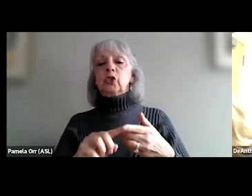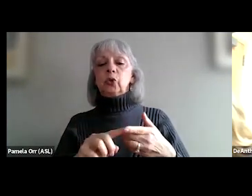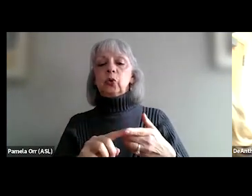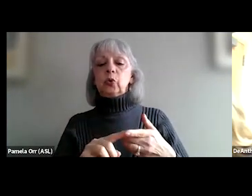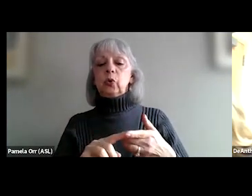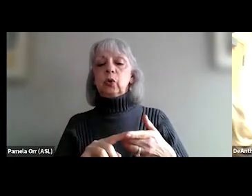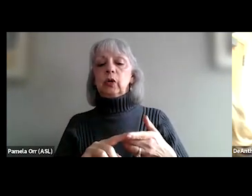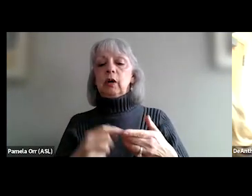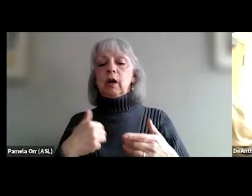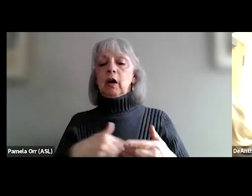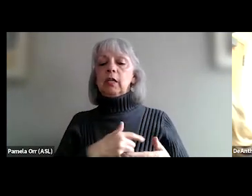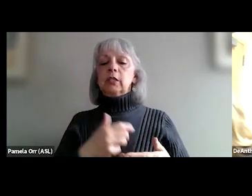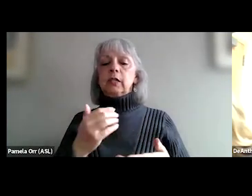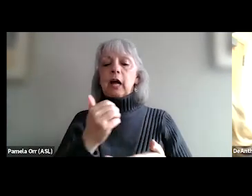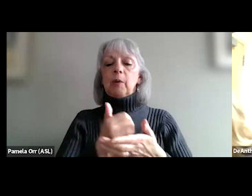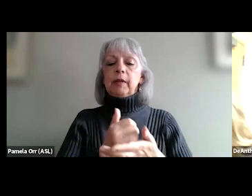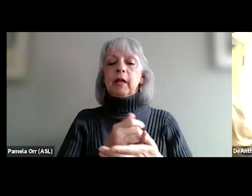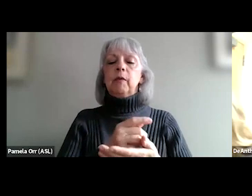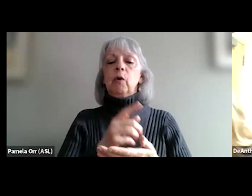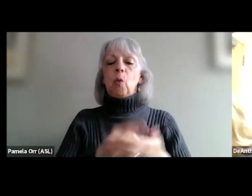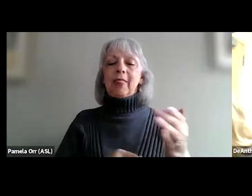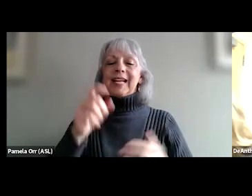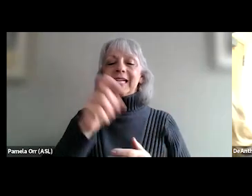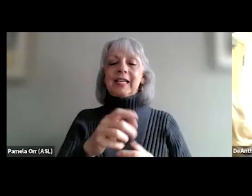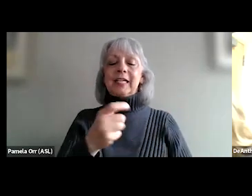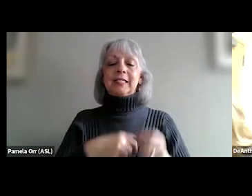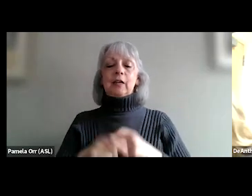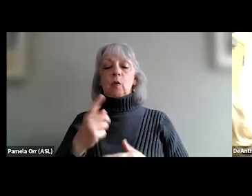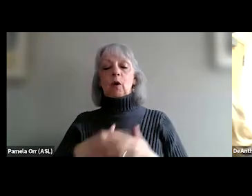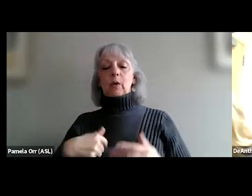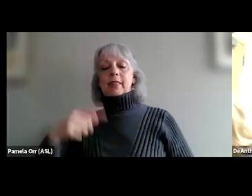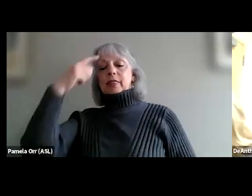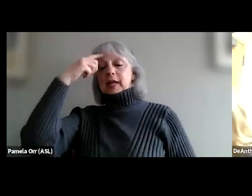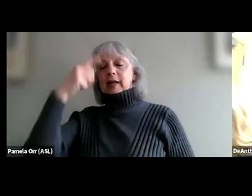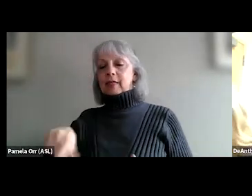y así no nos guiamos por lo que pensamos que necesitan. Cuando llegamos a Parkview